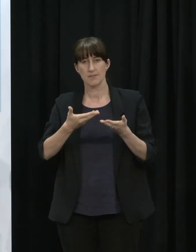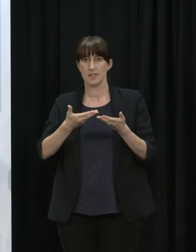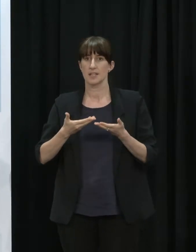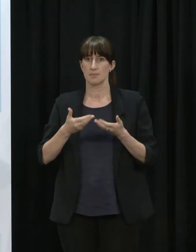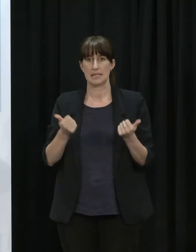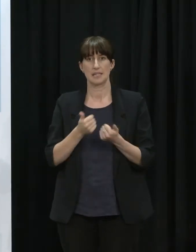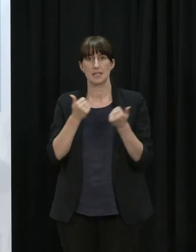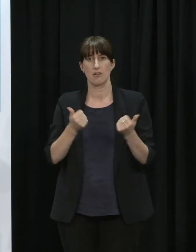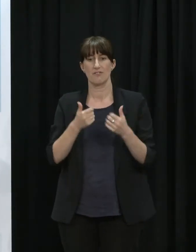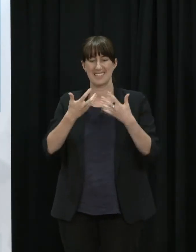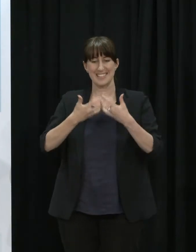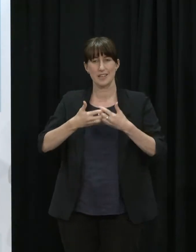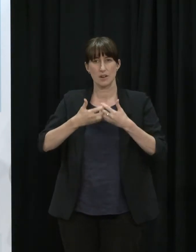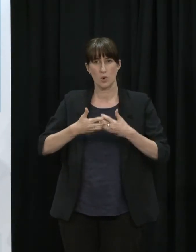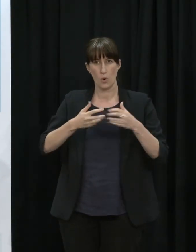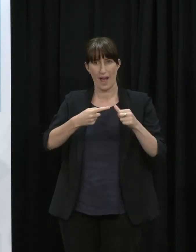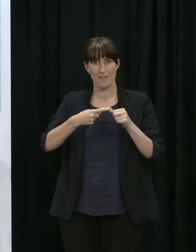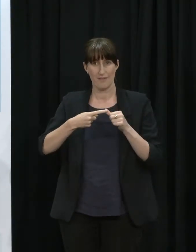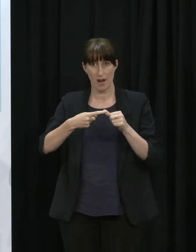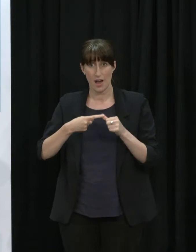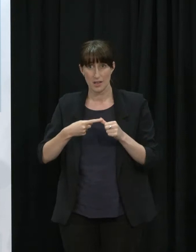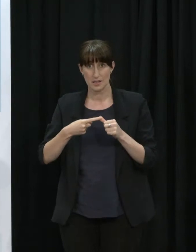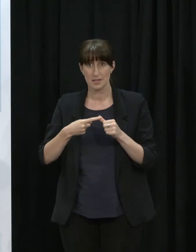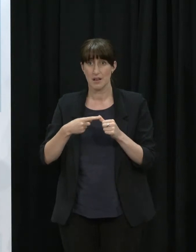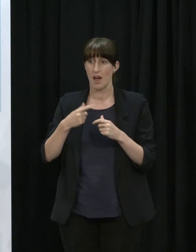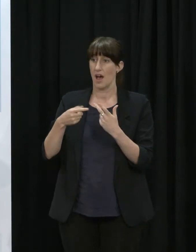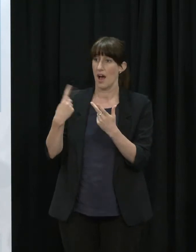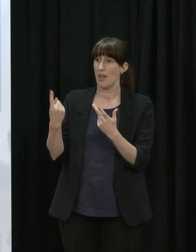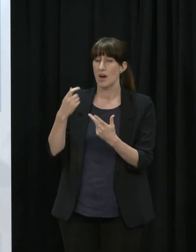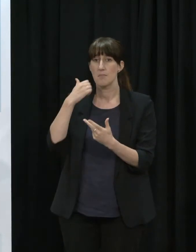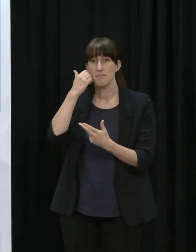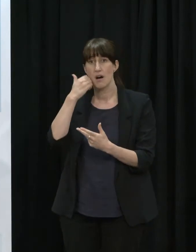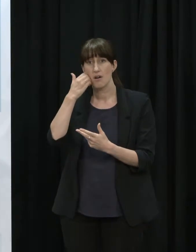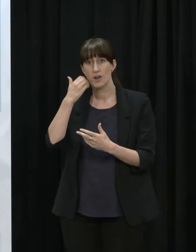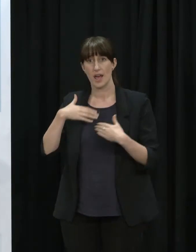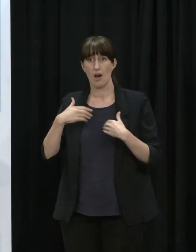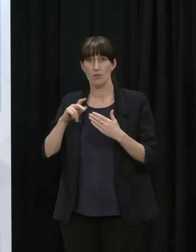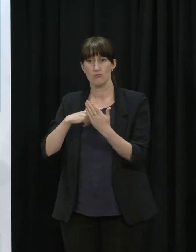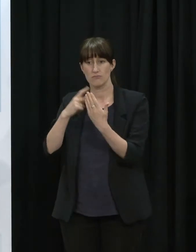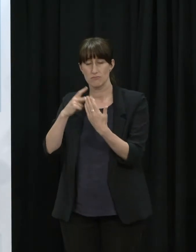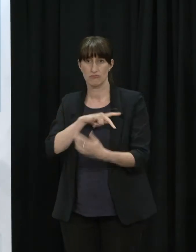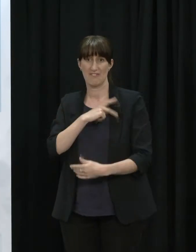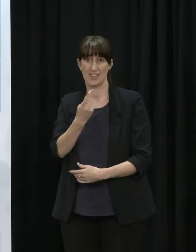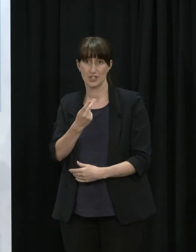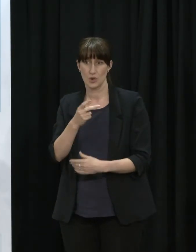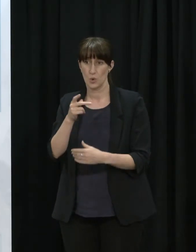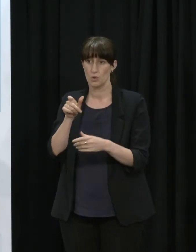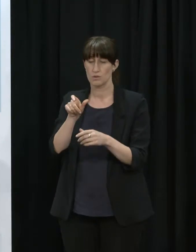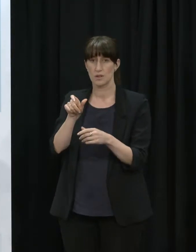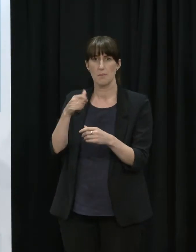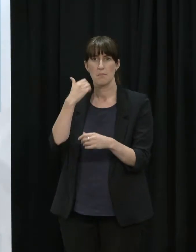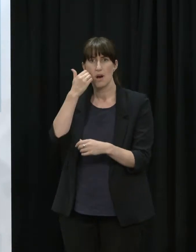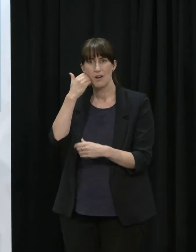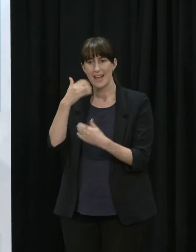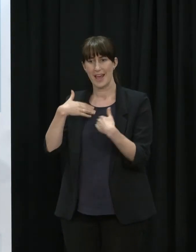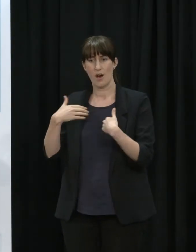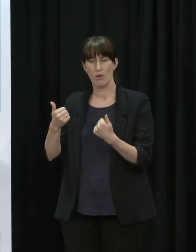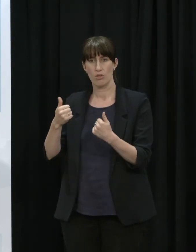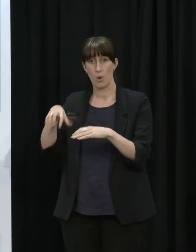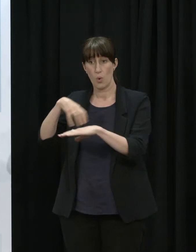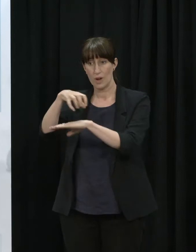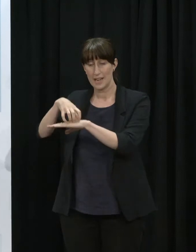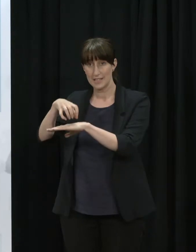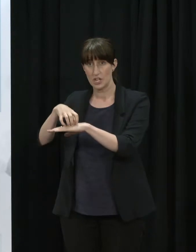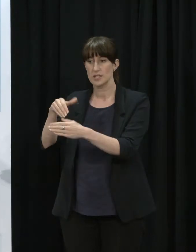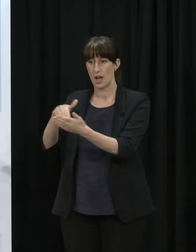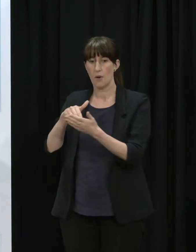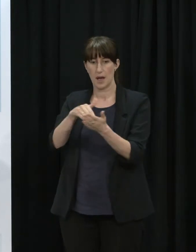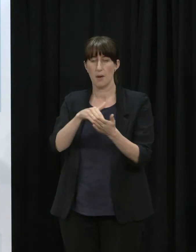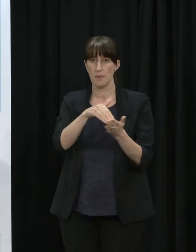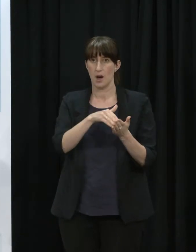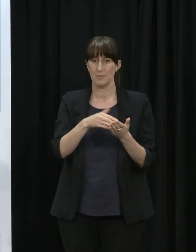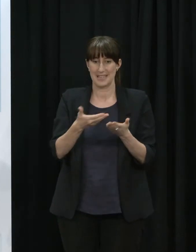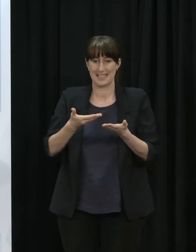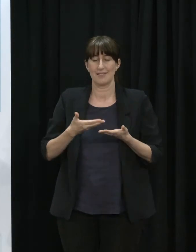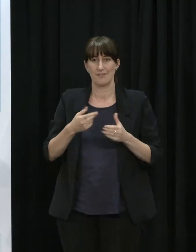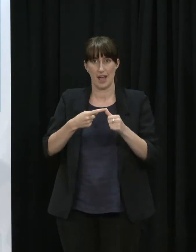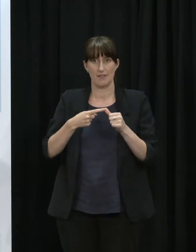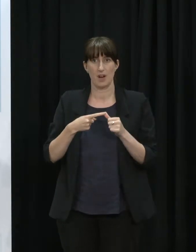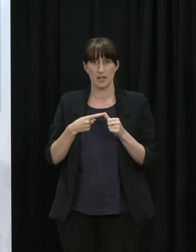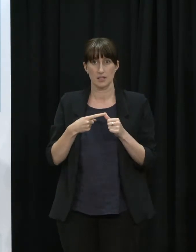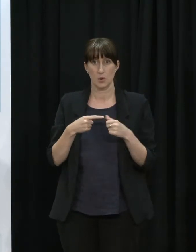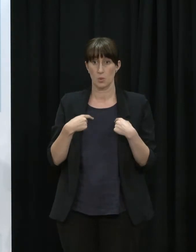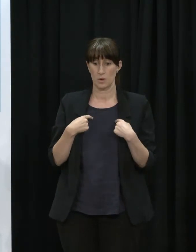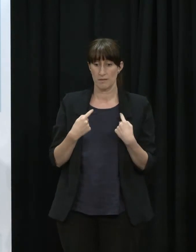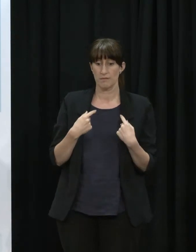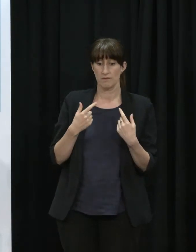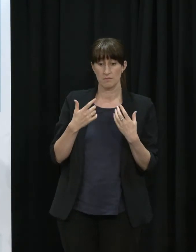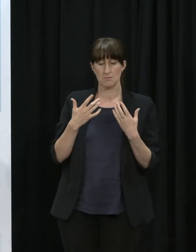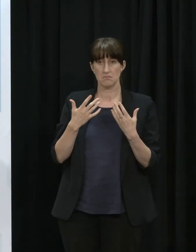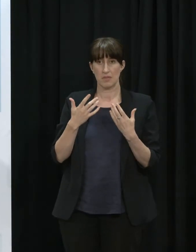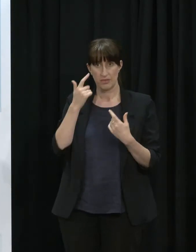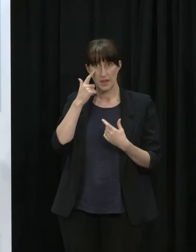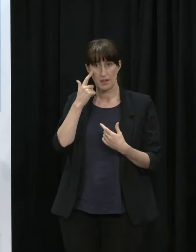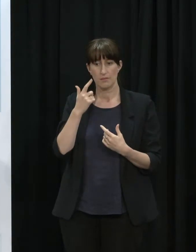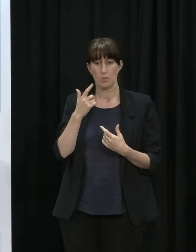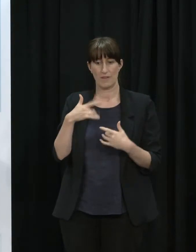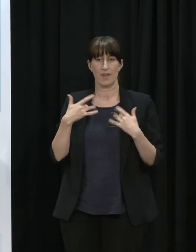hapori. -- Na ratou i tuku